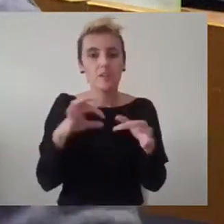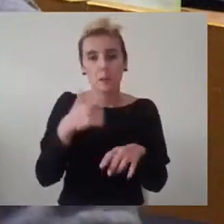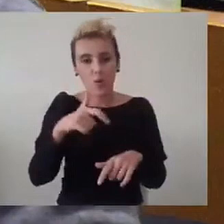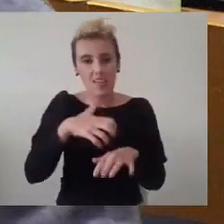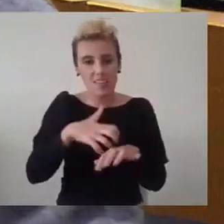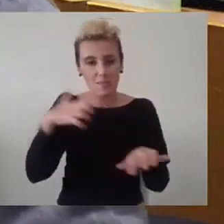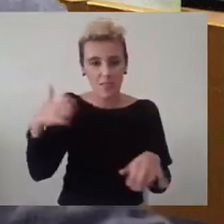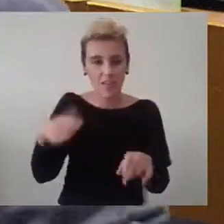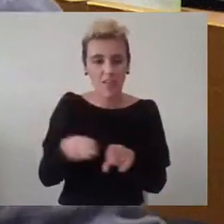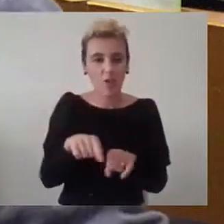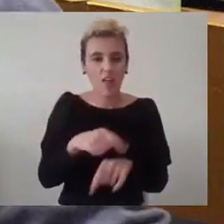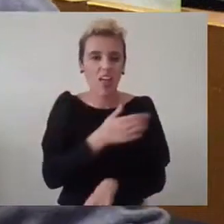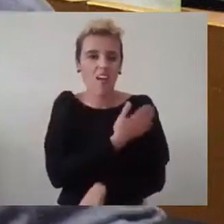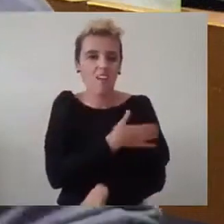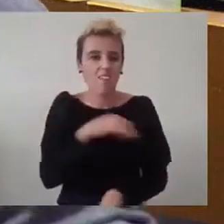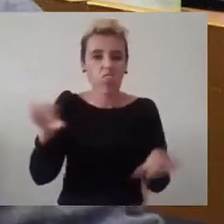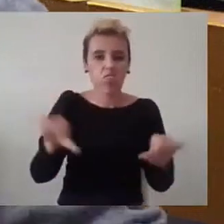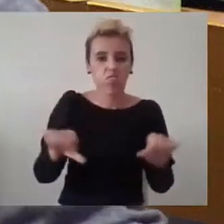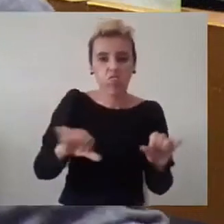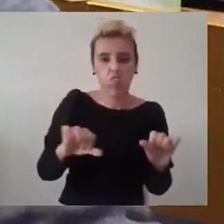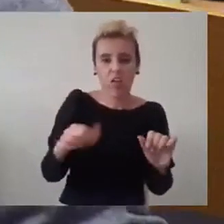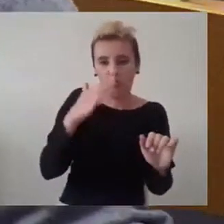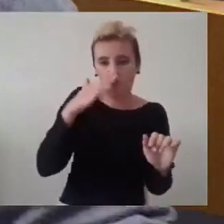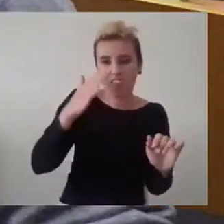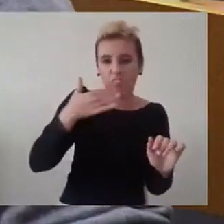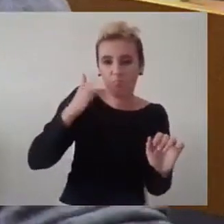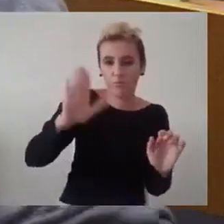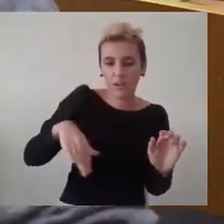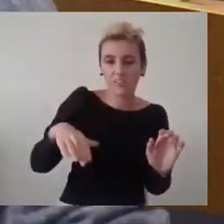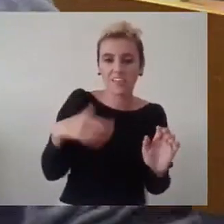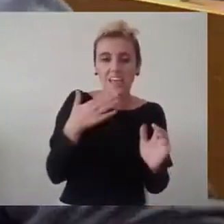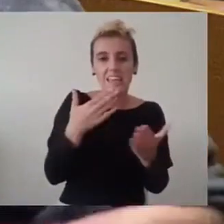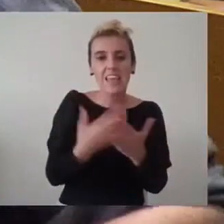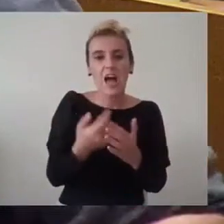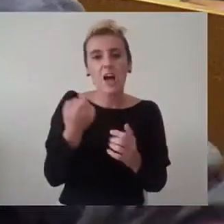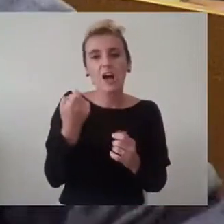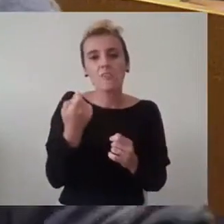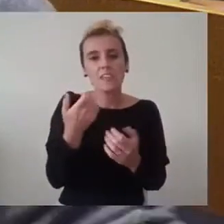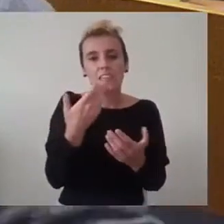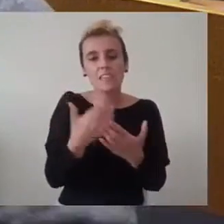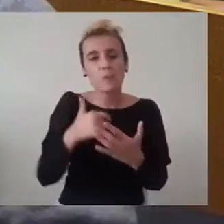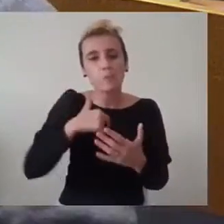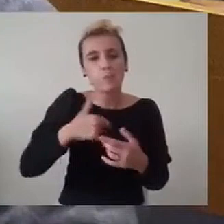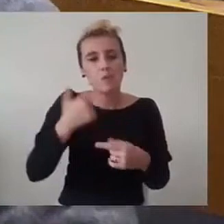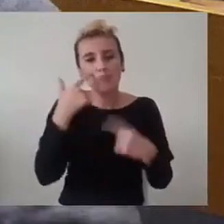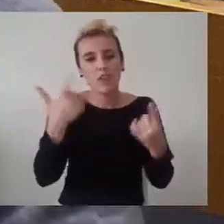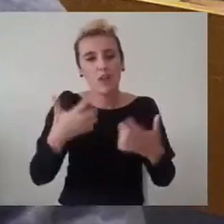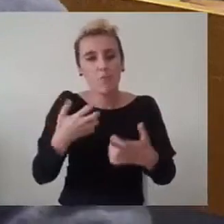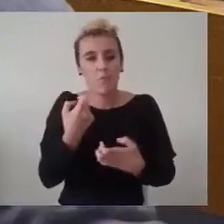foi a palavra que ele usou, porque acho que são considerações muito amargas e que revelam alguma frustração que não me